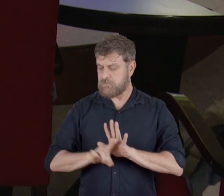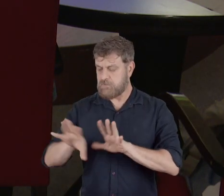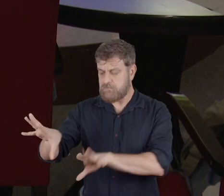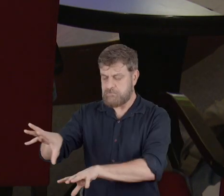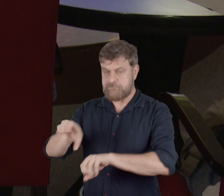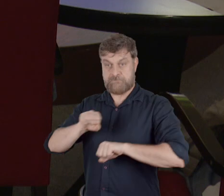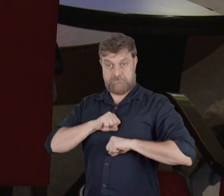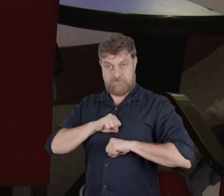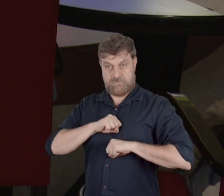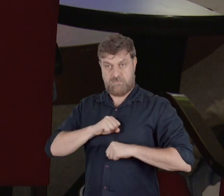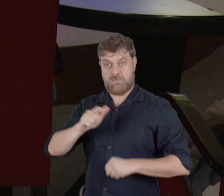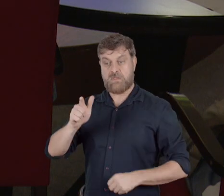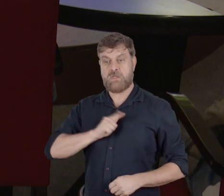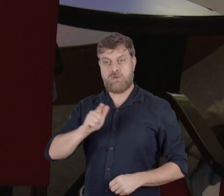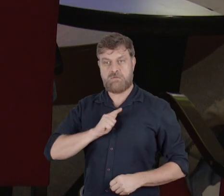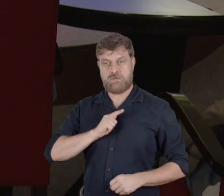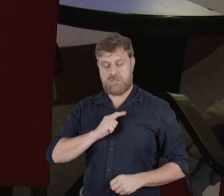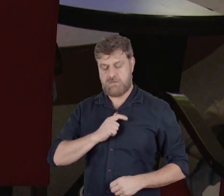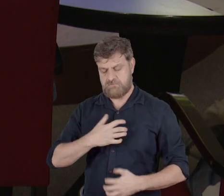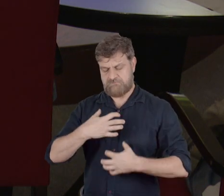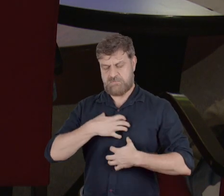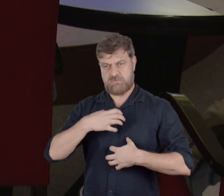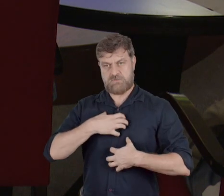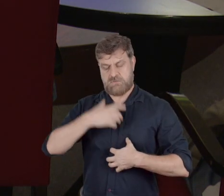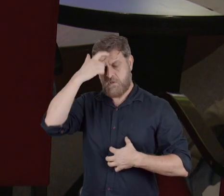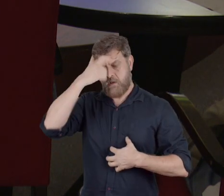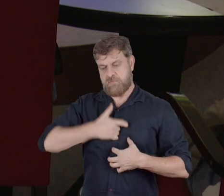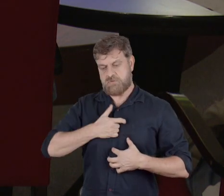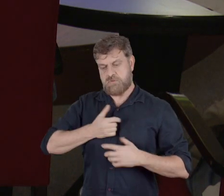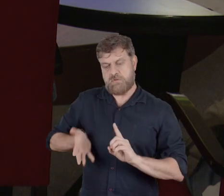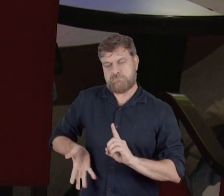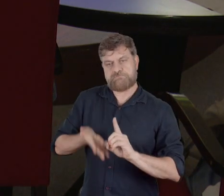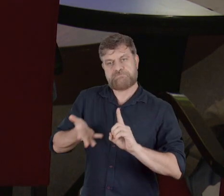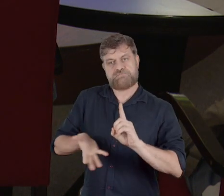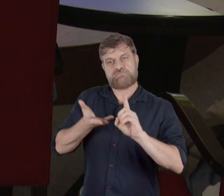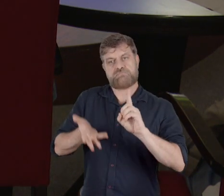então se eu tenho acesso a direito eu me sinto sujeito digno de respeito.